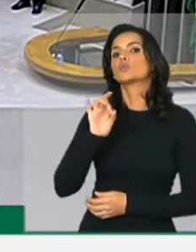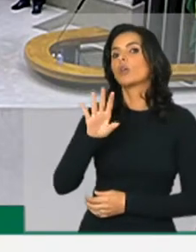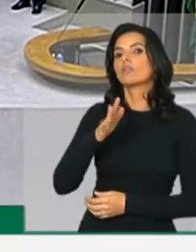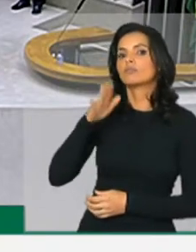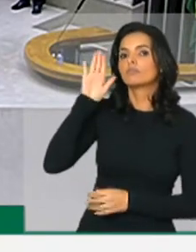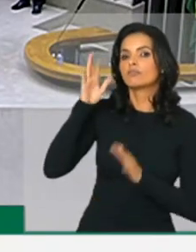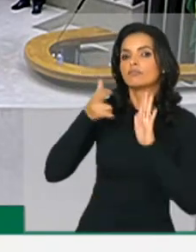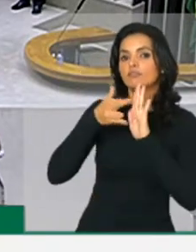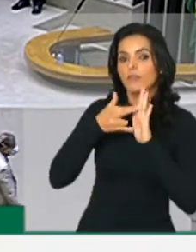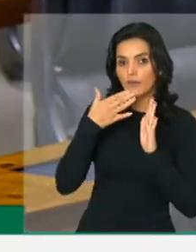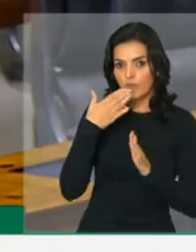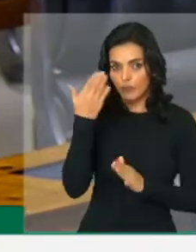NA PAUTA QUE É O PROJETO 823 SE CHAMA ASSIS CARVALHO, QUE